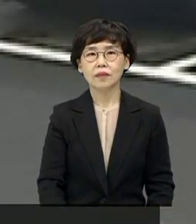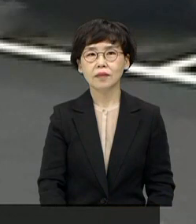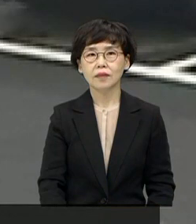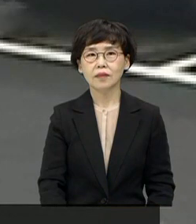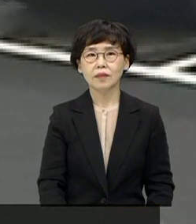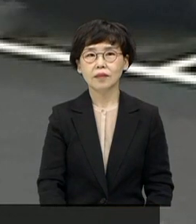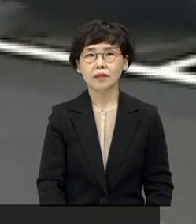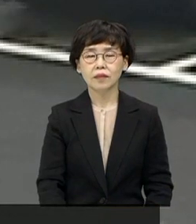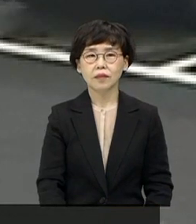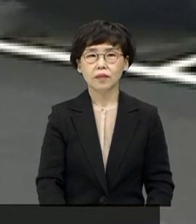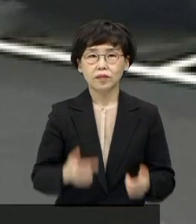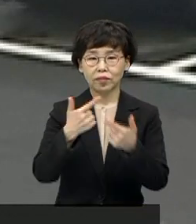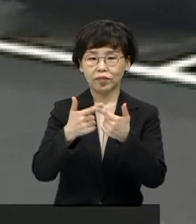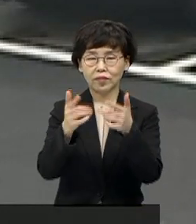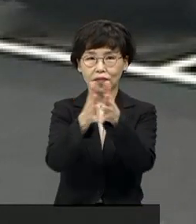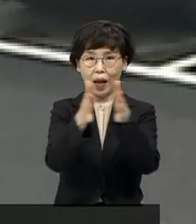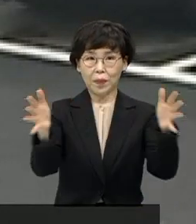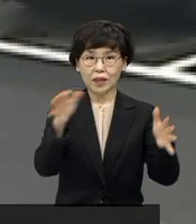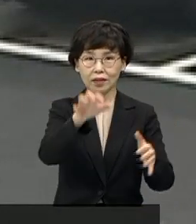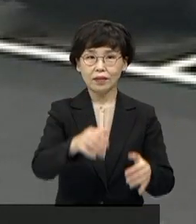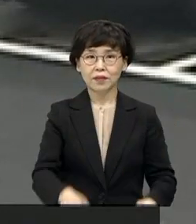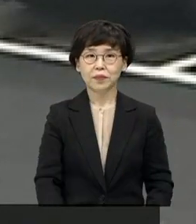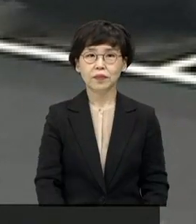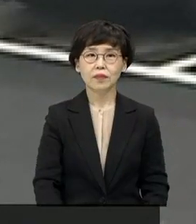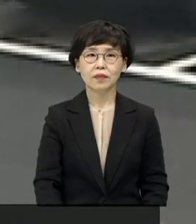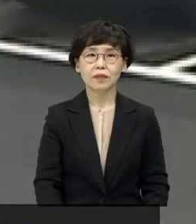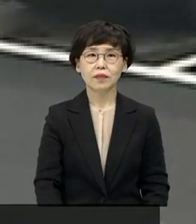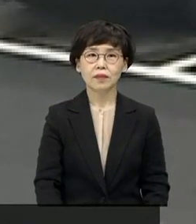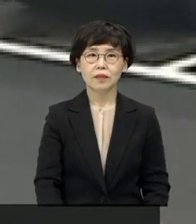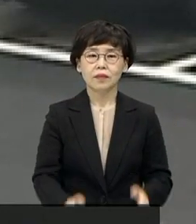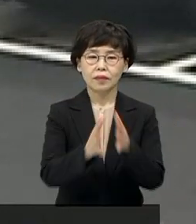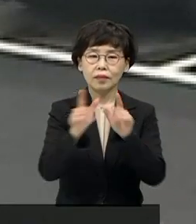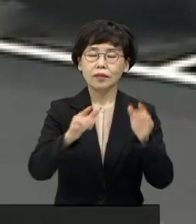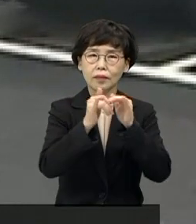(기자) 부산의 아파트 단지입니다. 주민끼리 말싸움을 벌이던 도중에 한